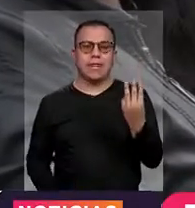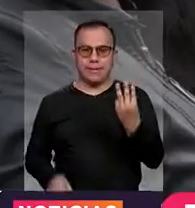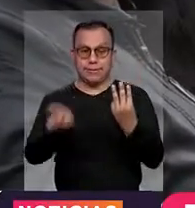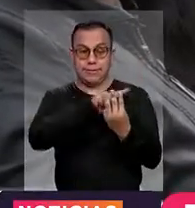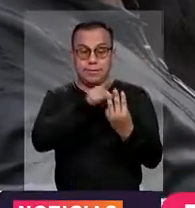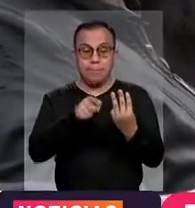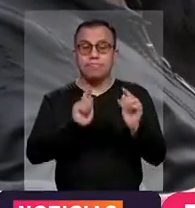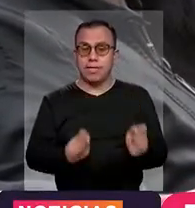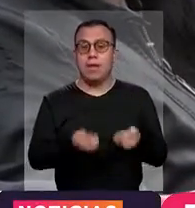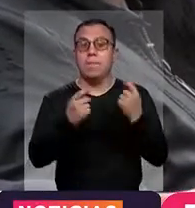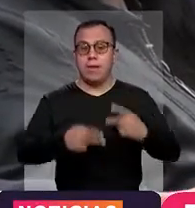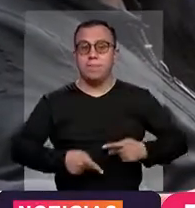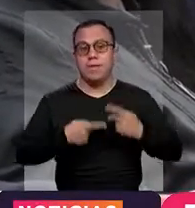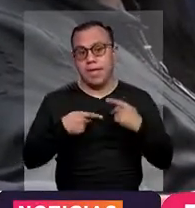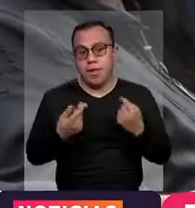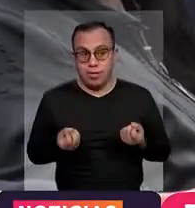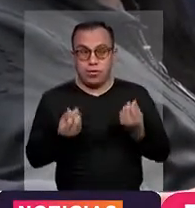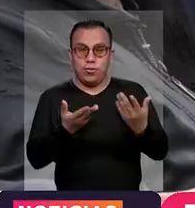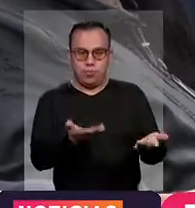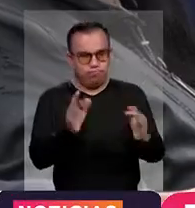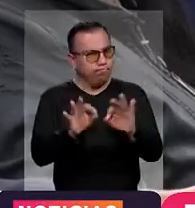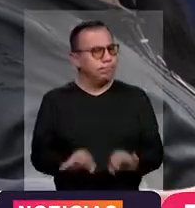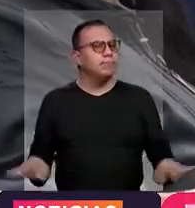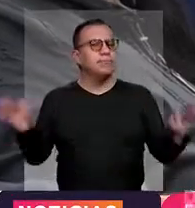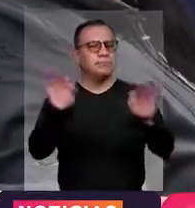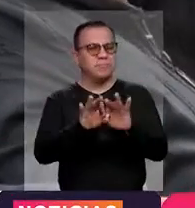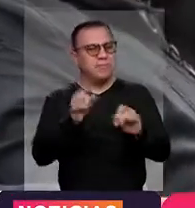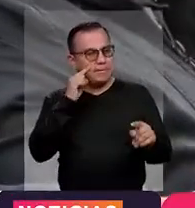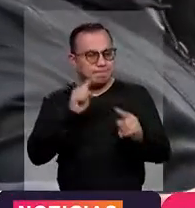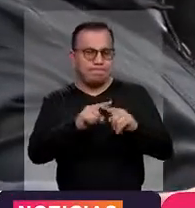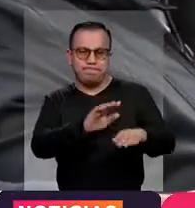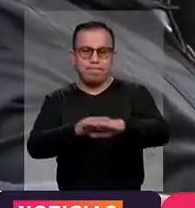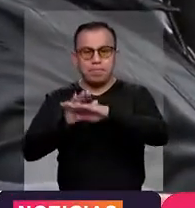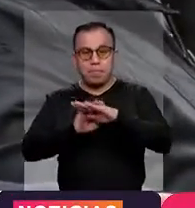SALUD. HACER UN REGALO PARA TRES